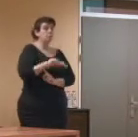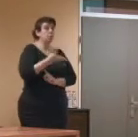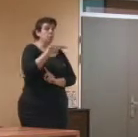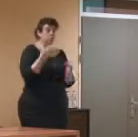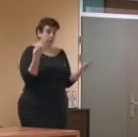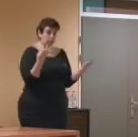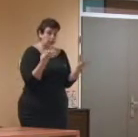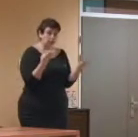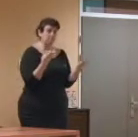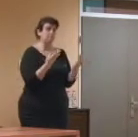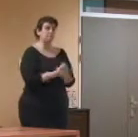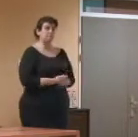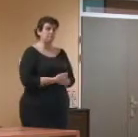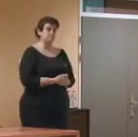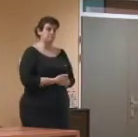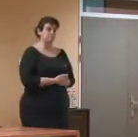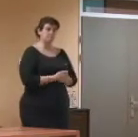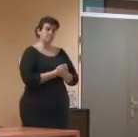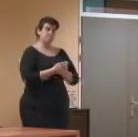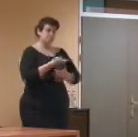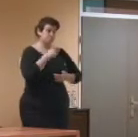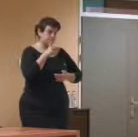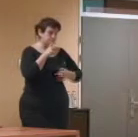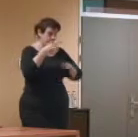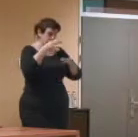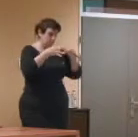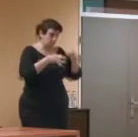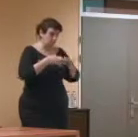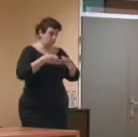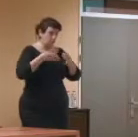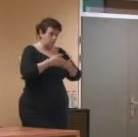hay muchas dificultades judiciales. Voy a poner dos ejemplos